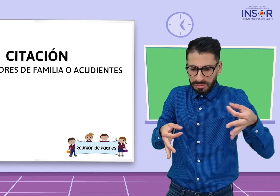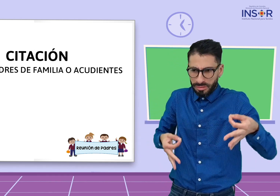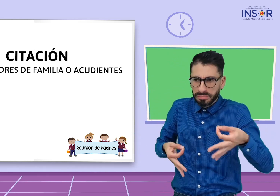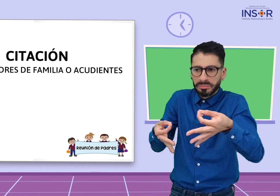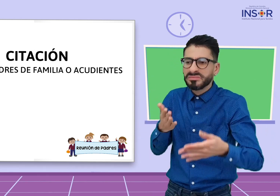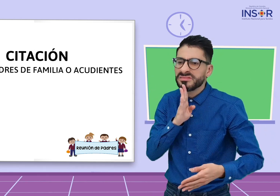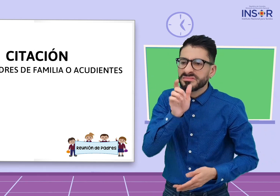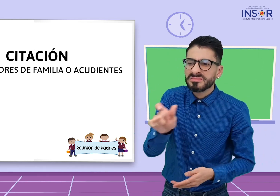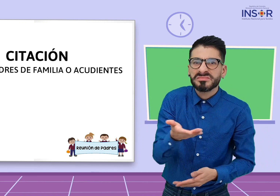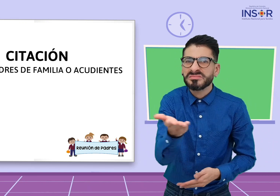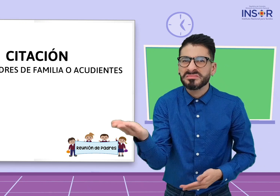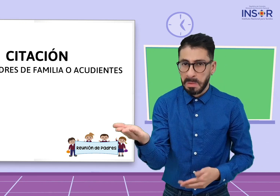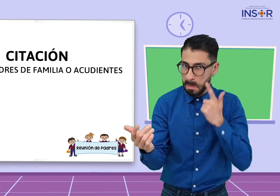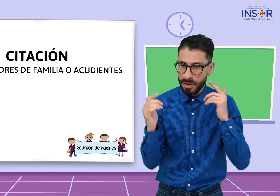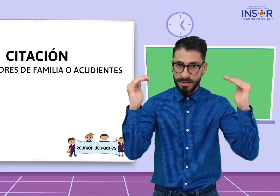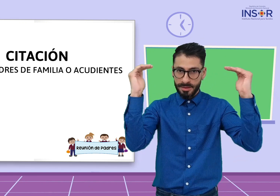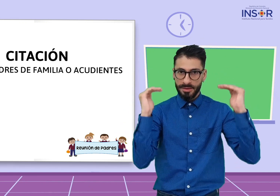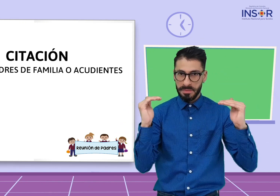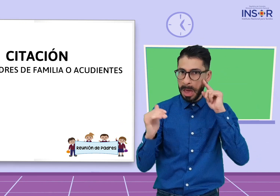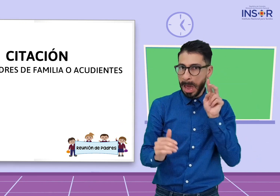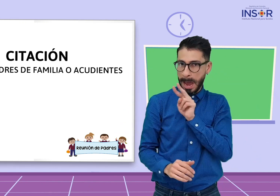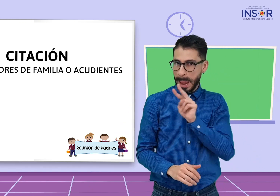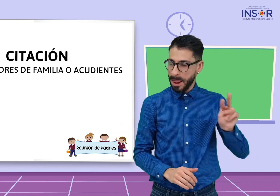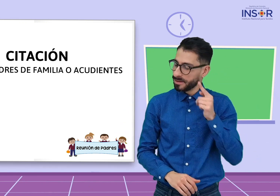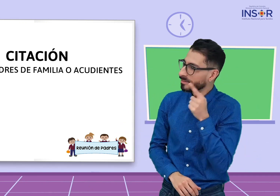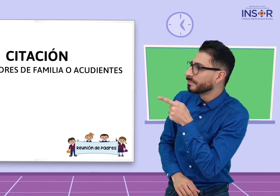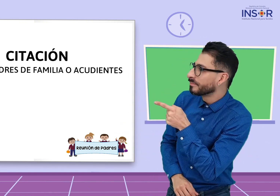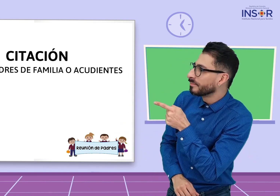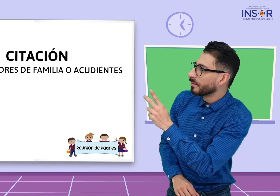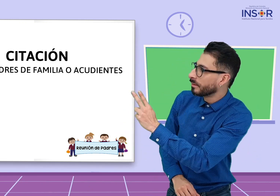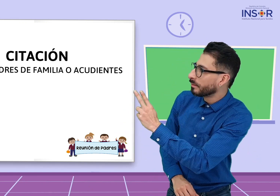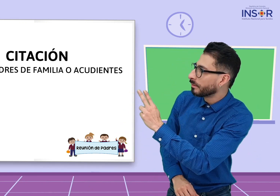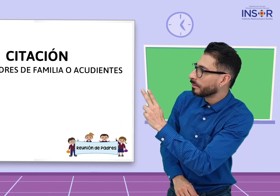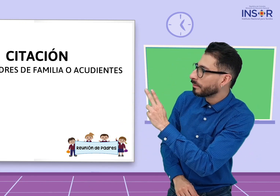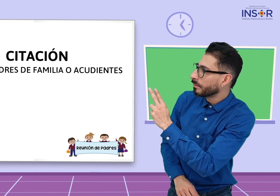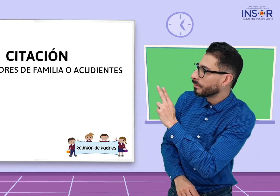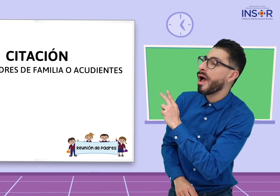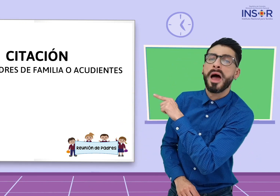¿A quién va dirigida esta citación? Vamos a leer la frase que está abajo del título.